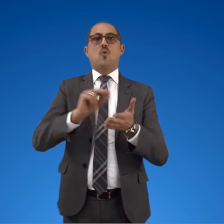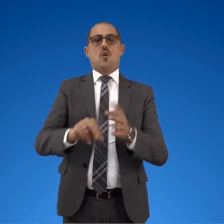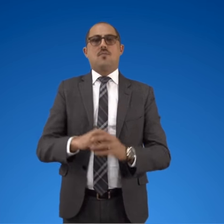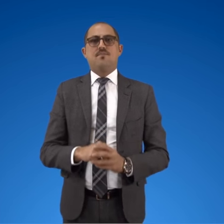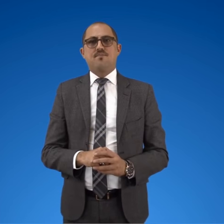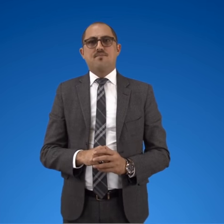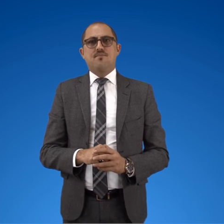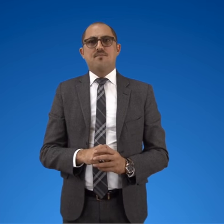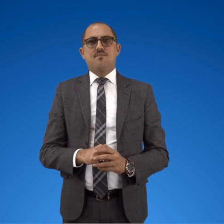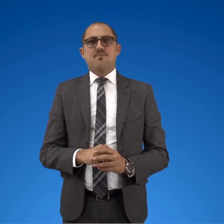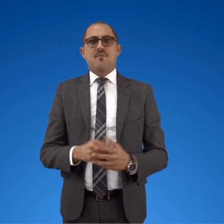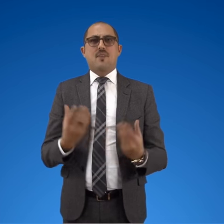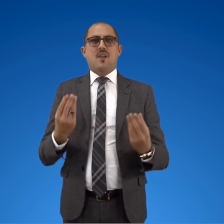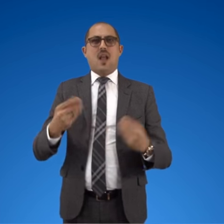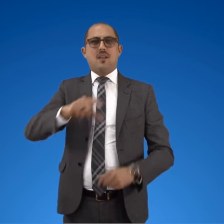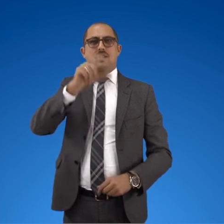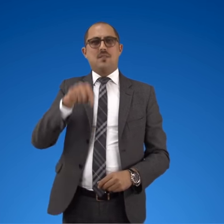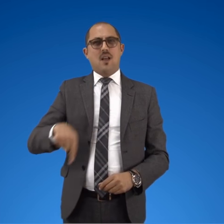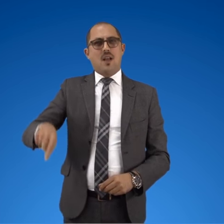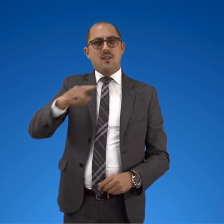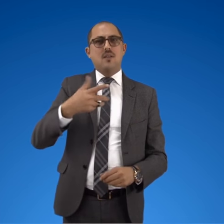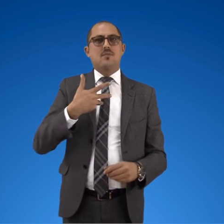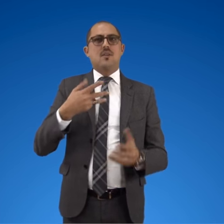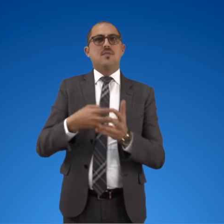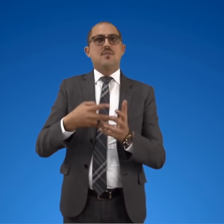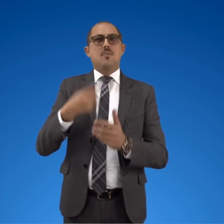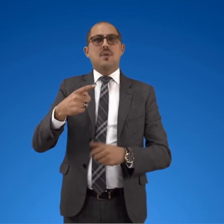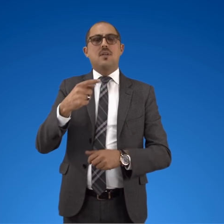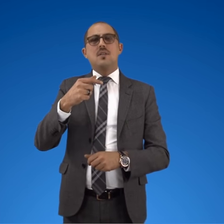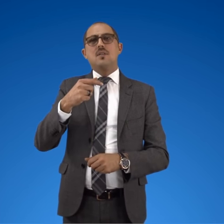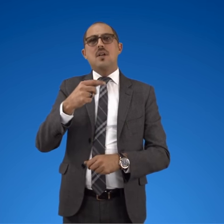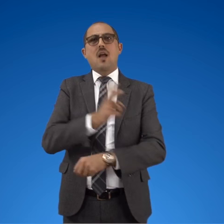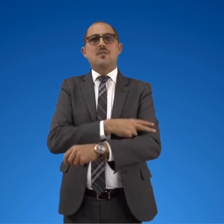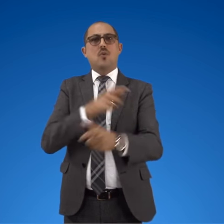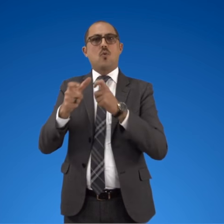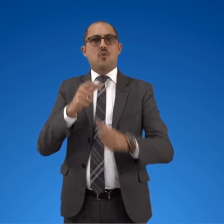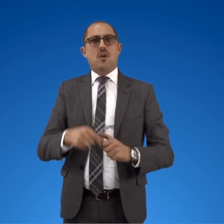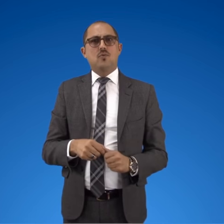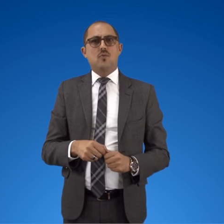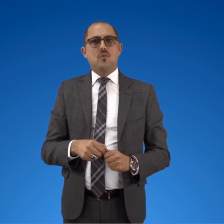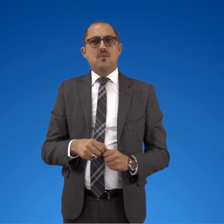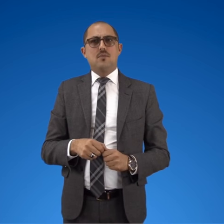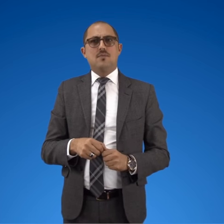Adesso parliamo di scuola Tanti in Italia hanno diffixoltà per gli assistenti alla comunicazione